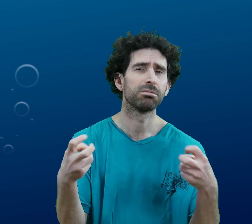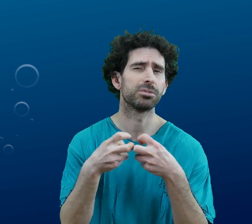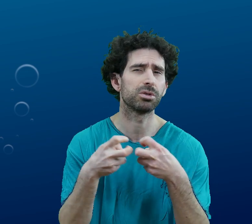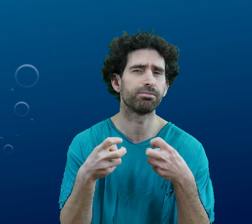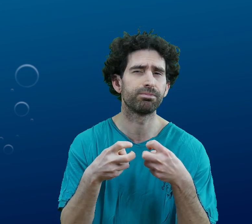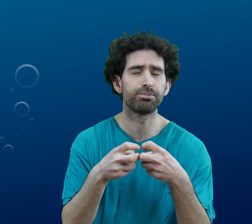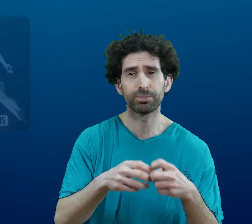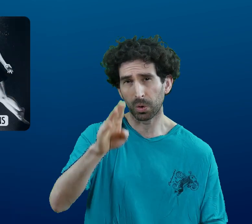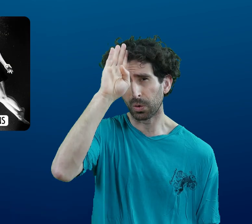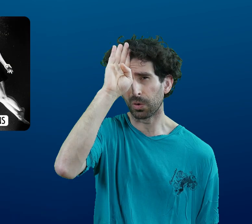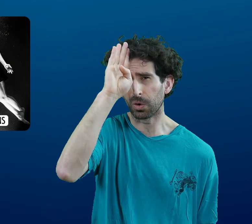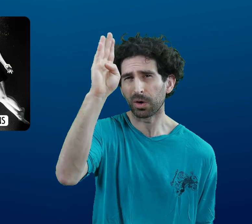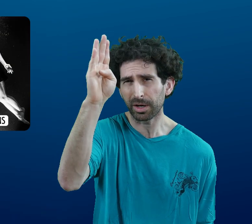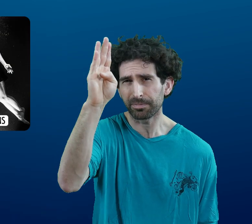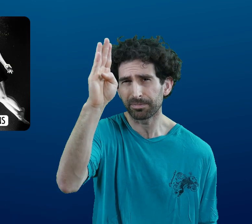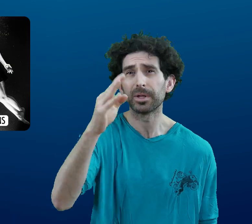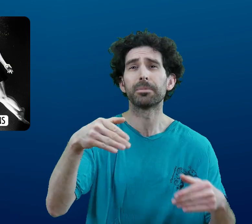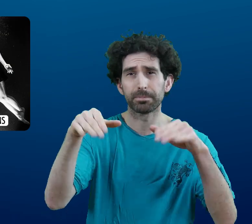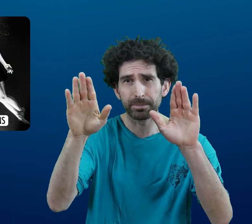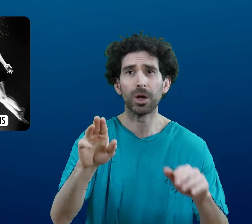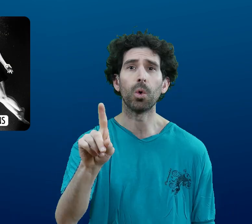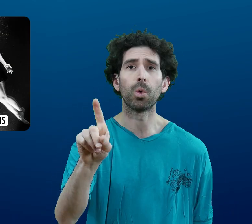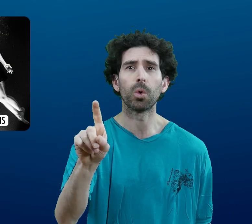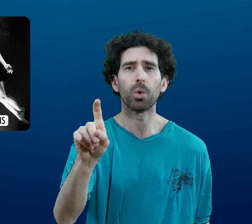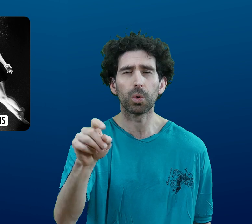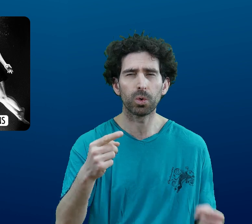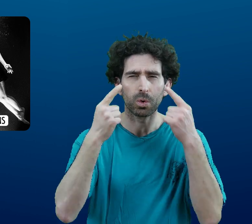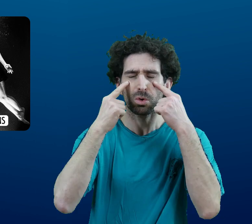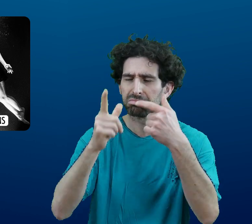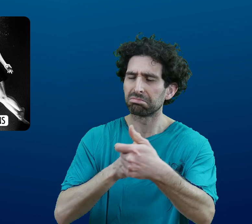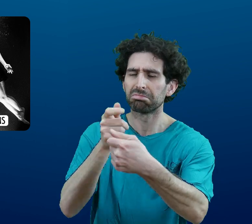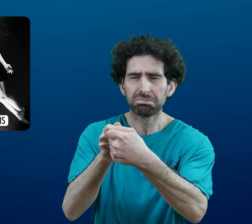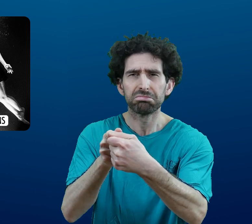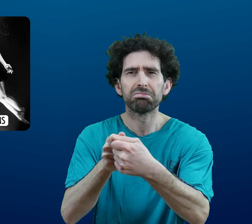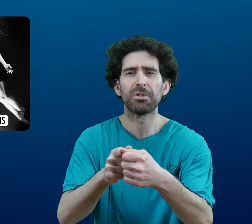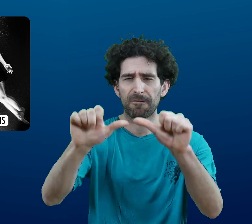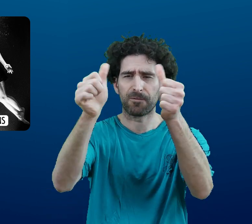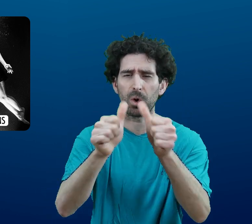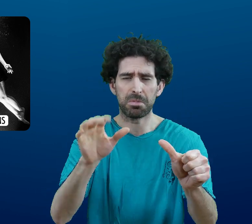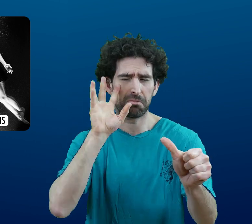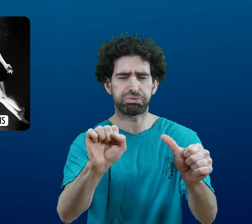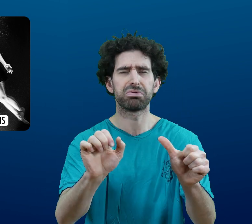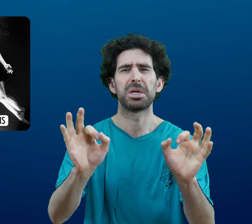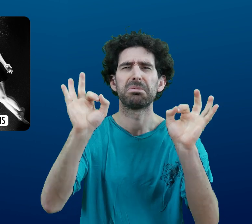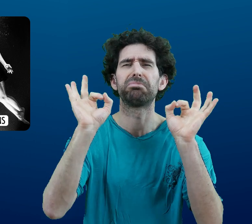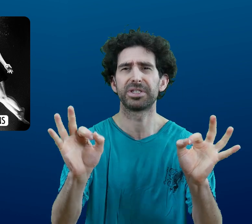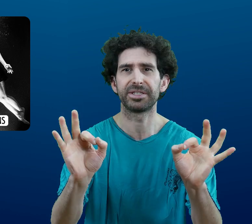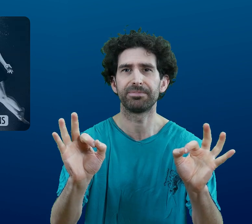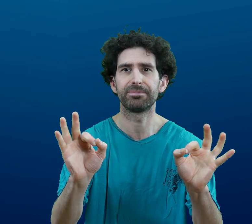Par exemple, le requin mais ses yeux se sont adaptés à l'eau et ils discernent précisément les formes.